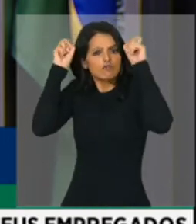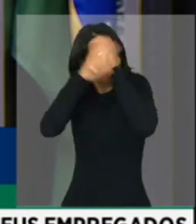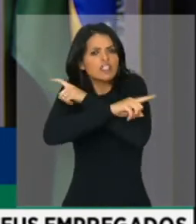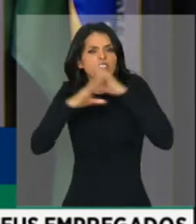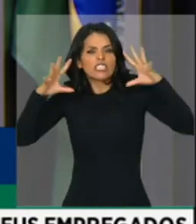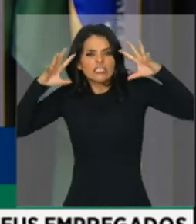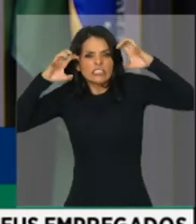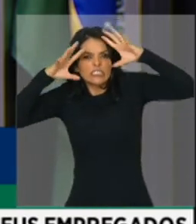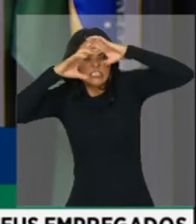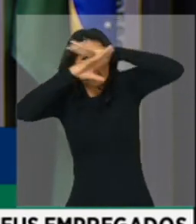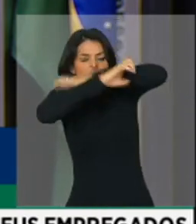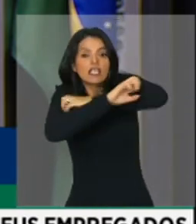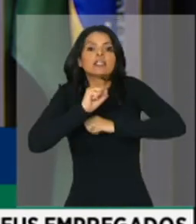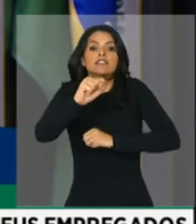TIVER QUE FAZER UM "LOCKDOWN" NESSE PAÍS, QUE O FAÇA